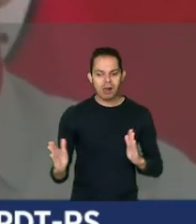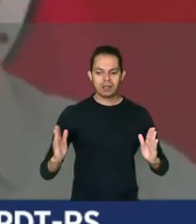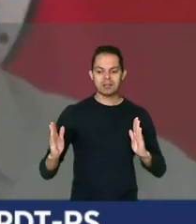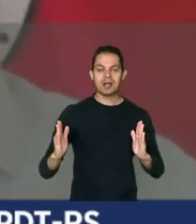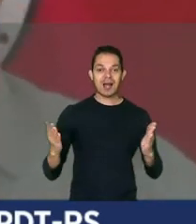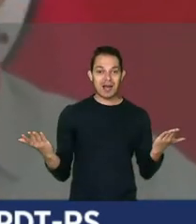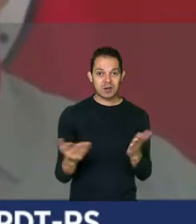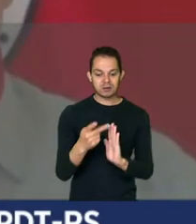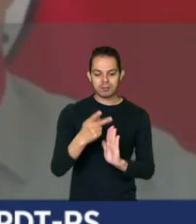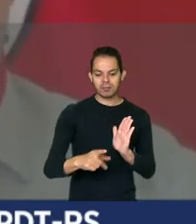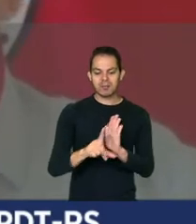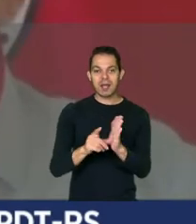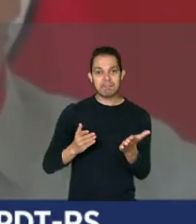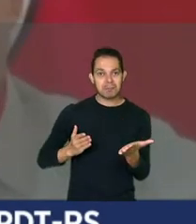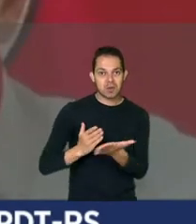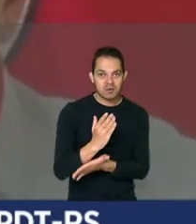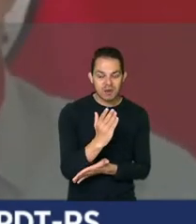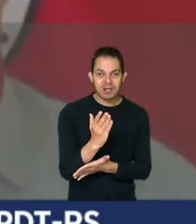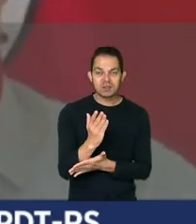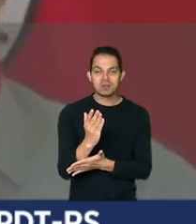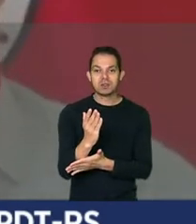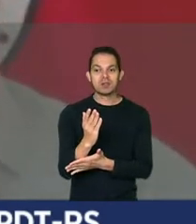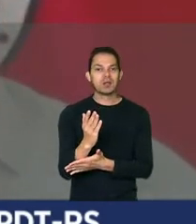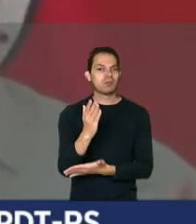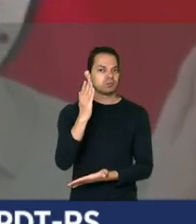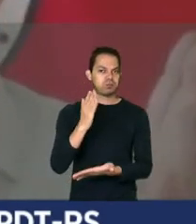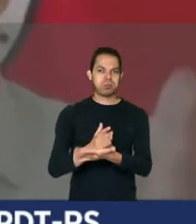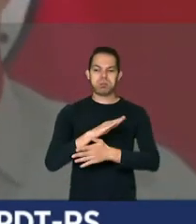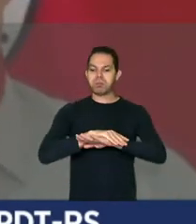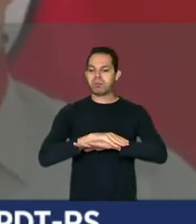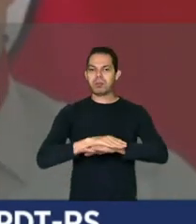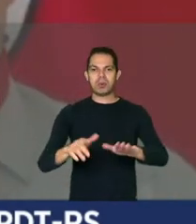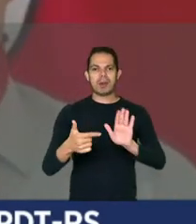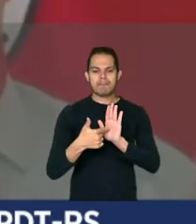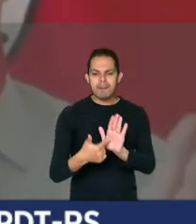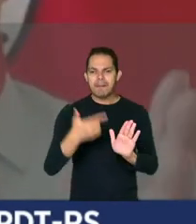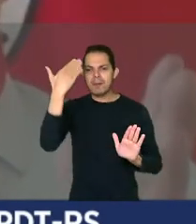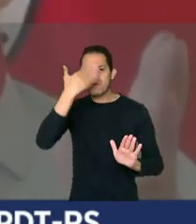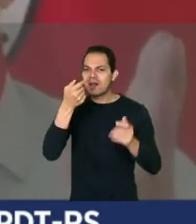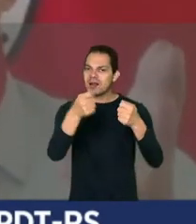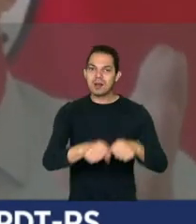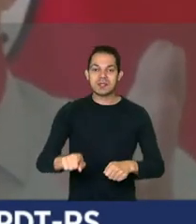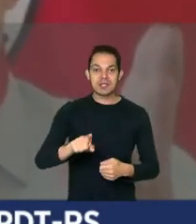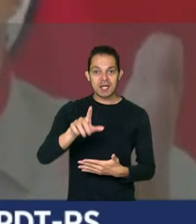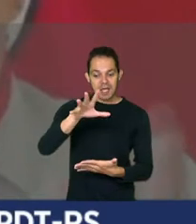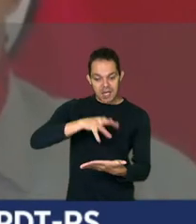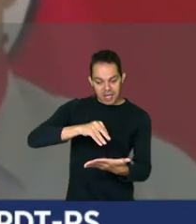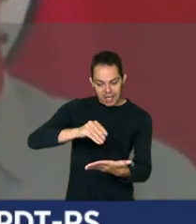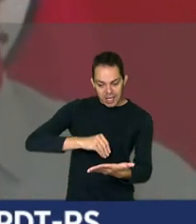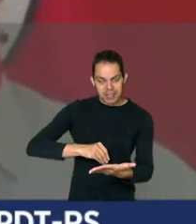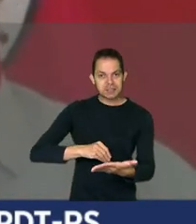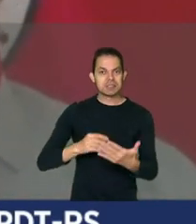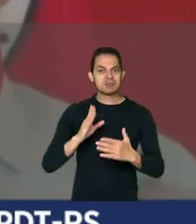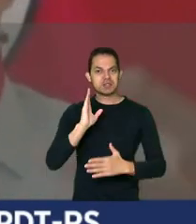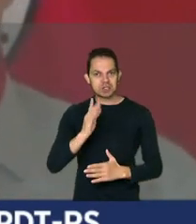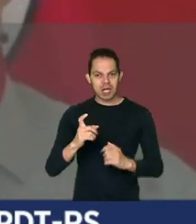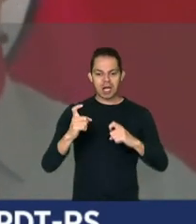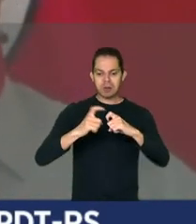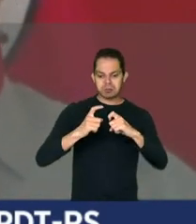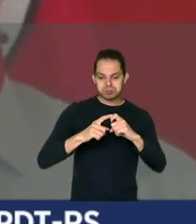APROVAÇÃO DESSE PL, NÓS VAMOS FAZER COM QUE ISSO ACABE. FEZ O EXAME, ESTABELECEU ATRAVÀS DA PERÍCIA E DE LAUDOS, QUE A